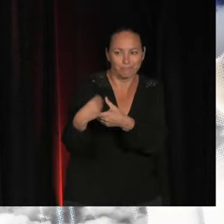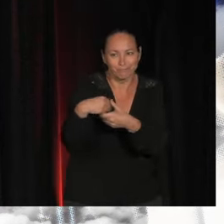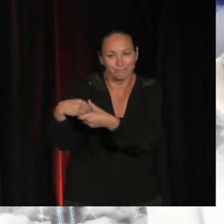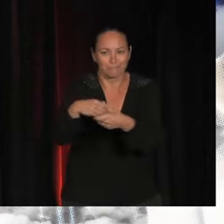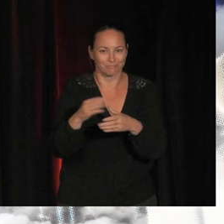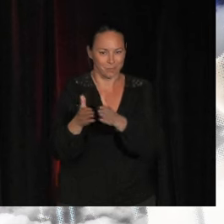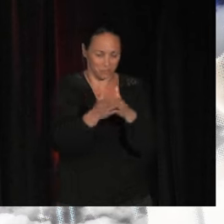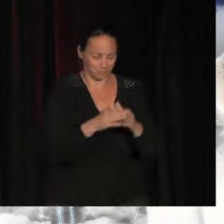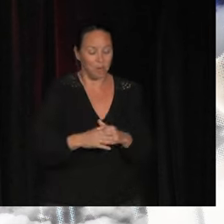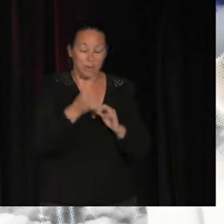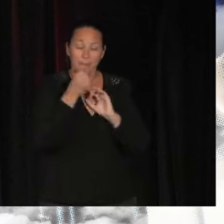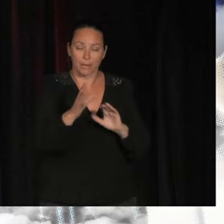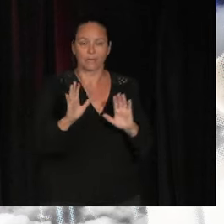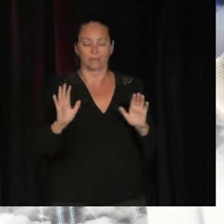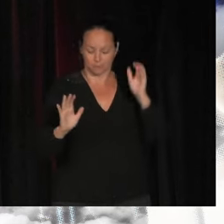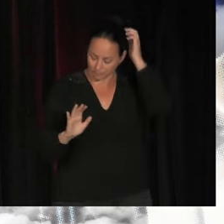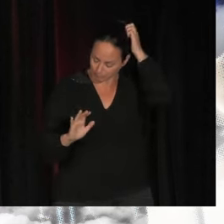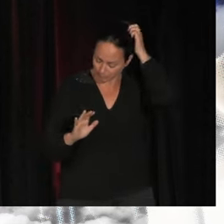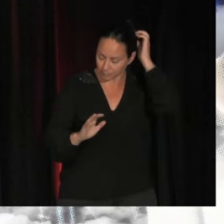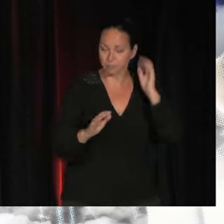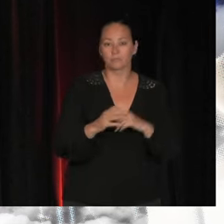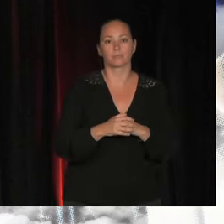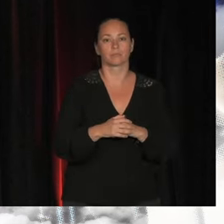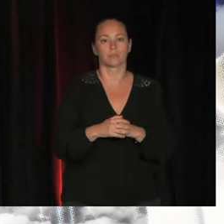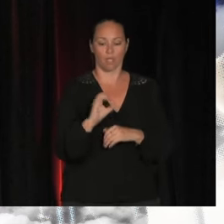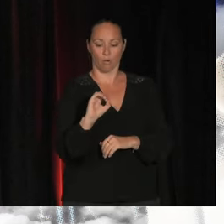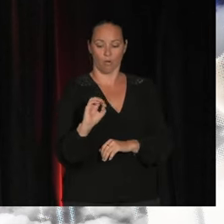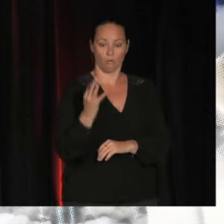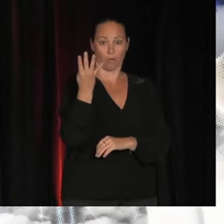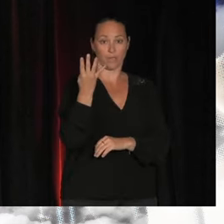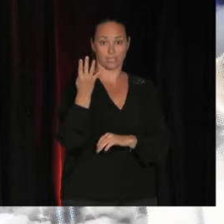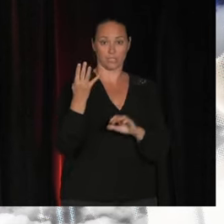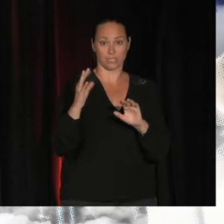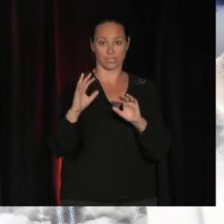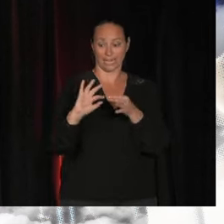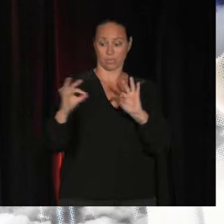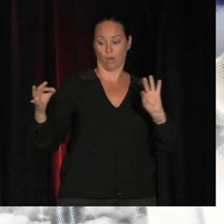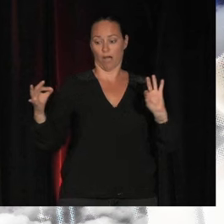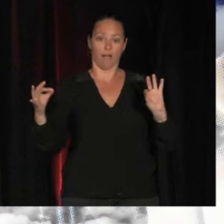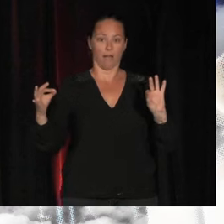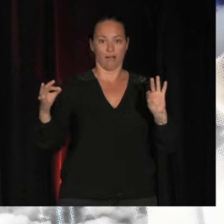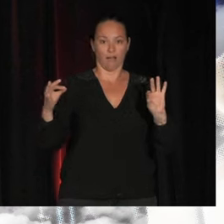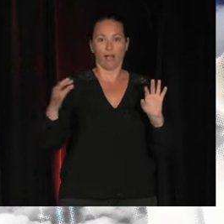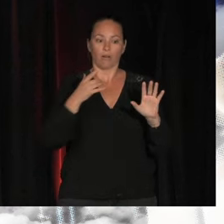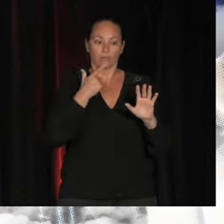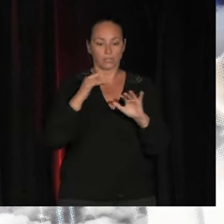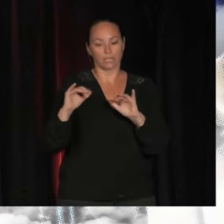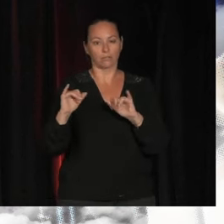Très bien, on va passer à l'histoire d'Overwatch. Bif bof, parce que ce n'est pas vraiment un jeu qui pose une histoire